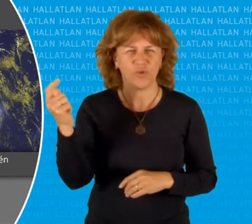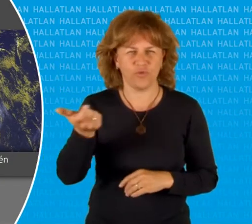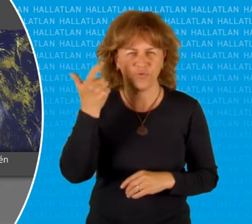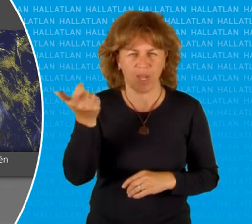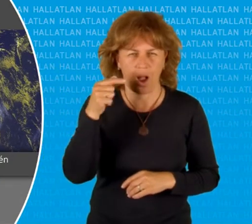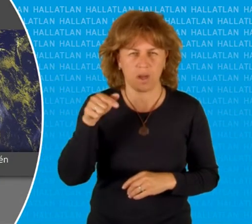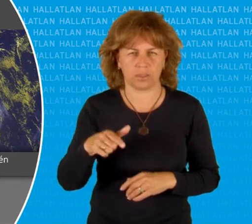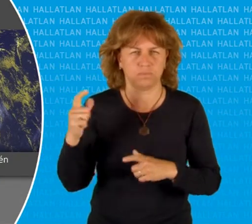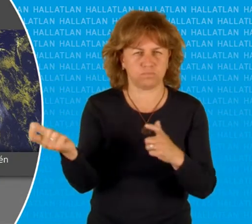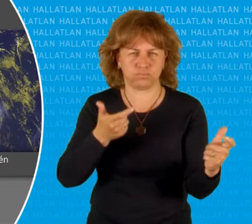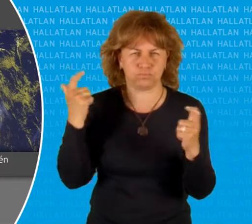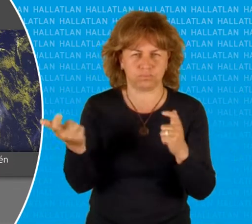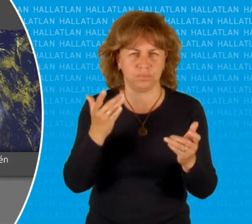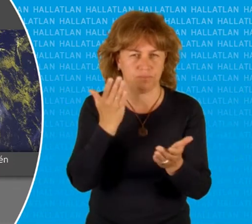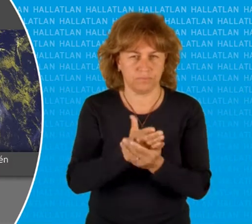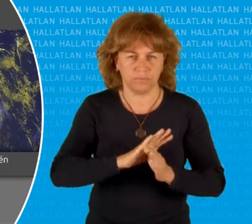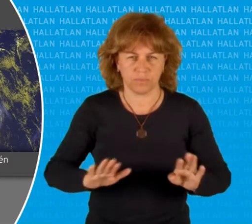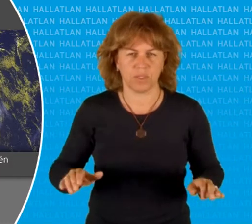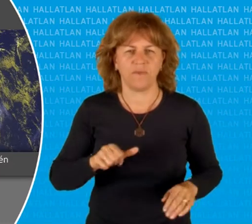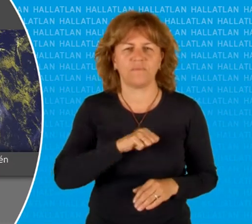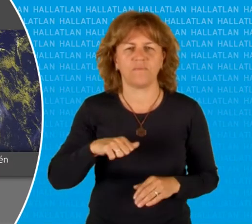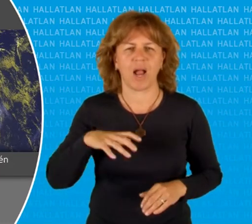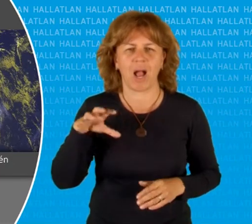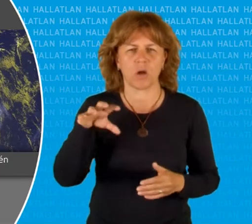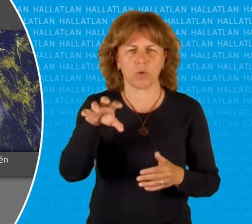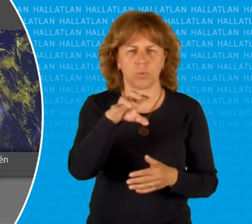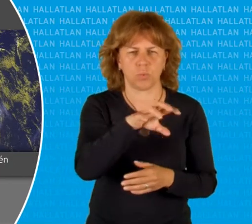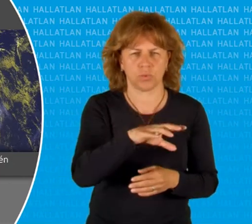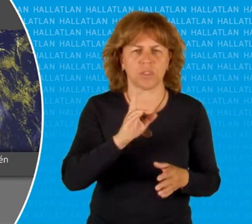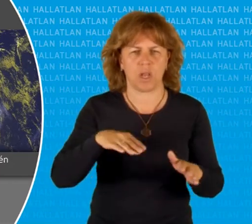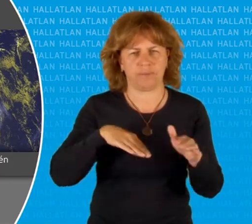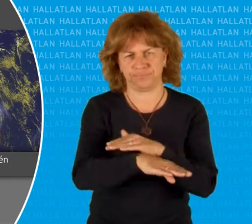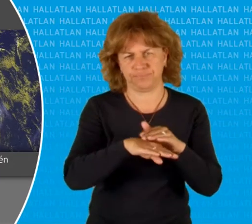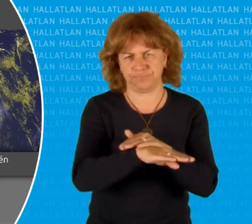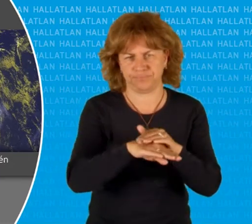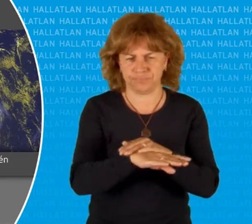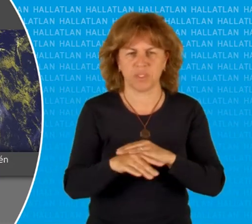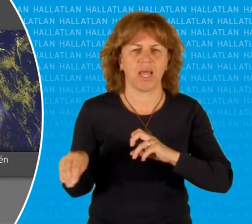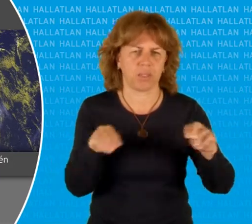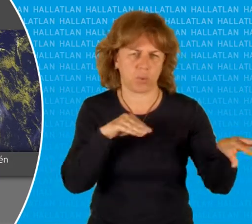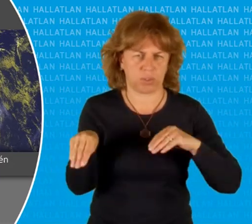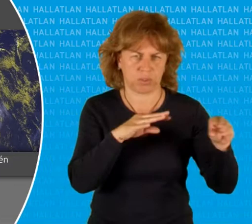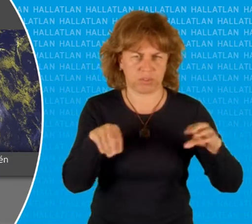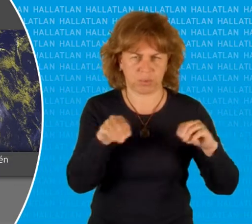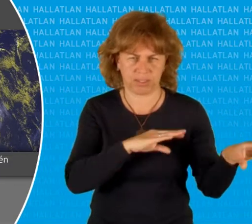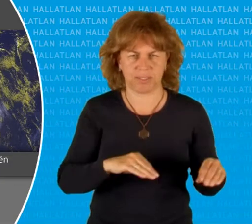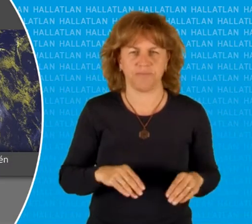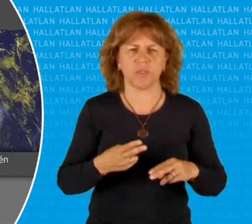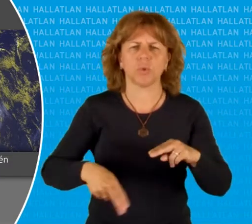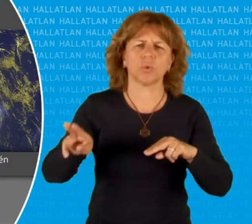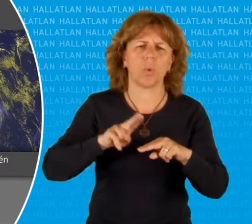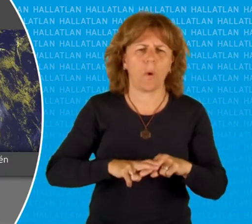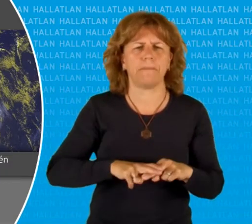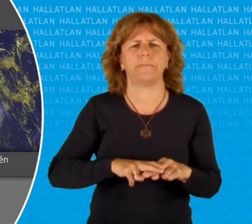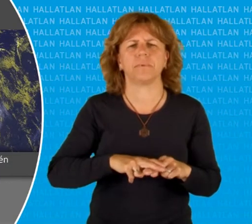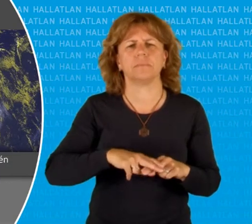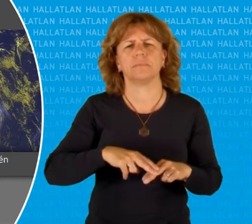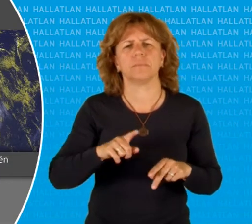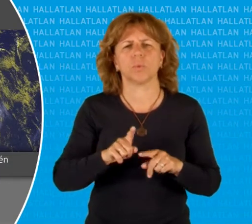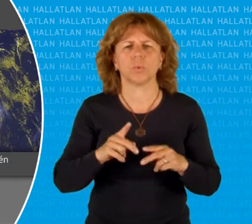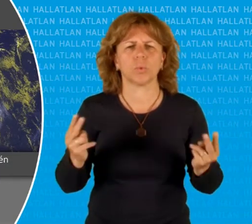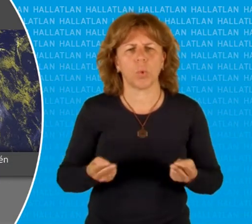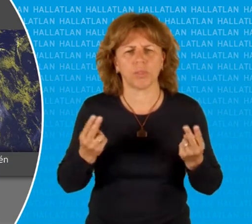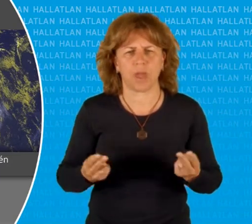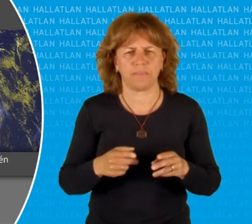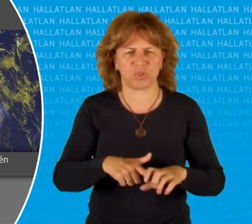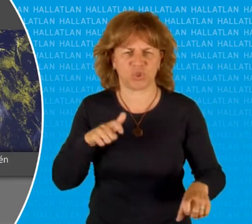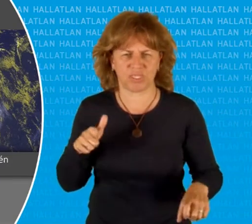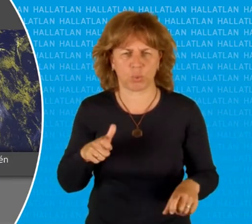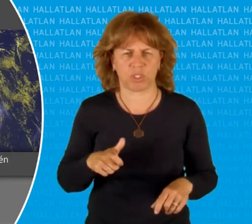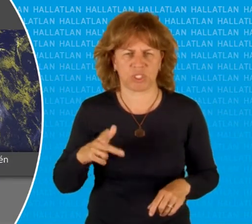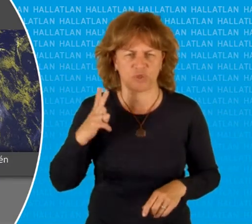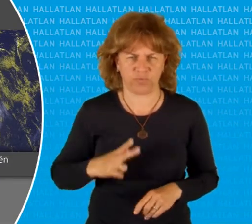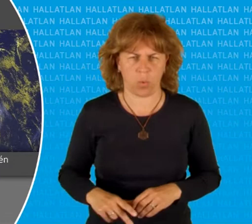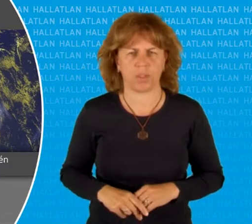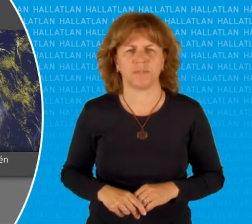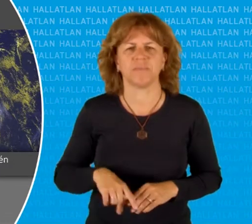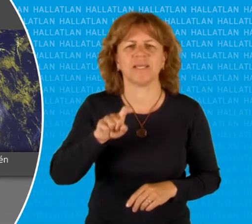A vihar következtében városok lakóit kellett kitelepíteni, többen könnyebb sérülést szenvedtek.